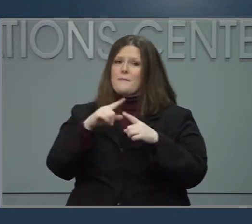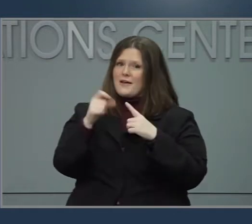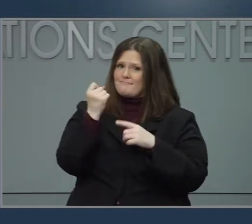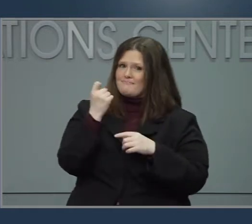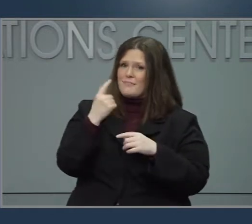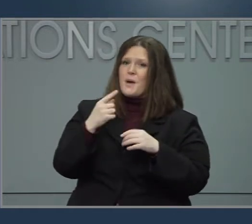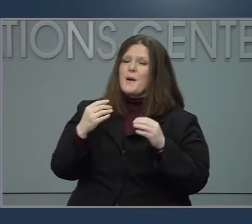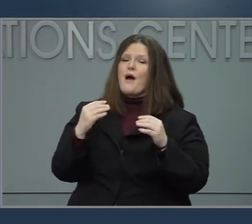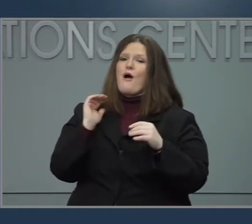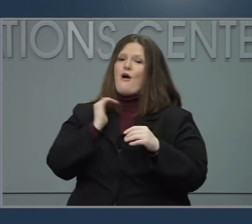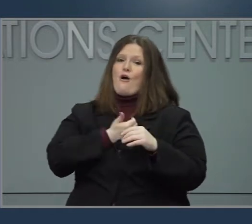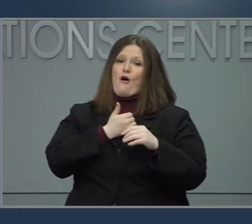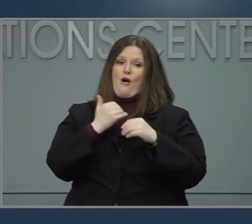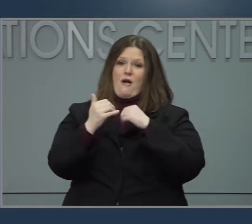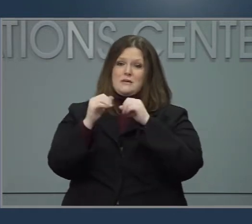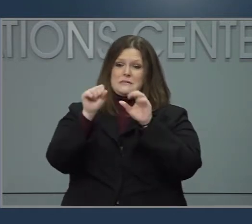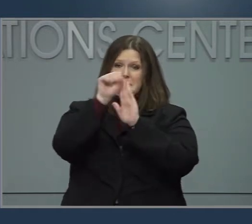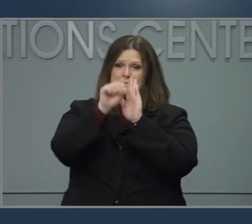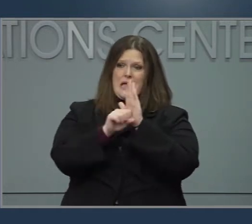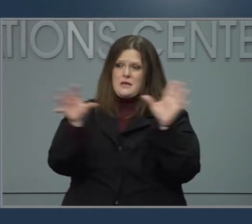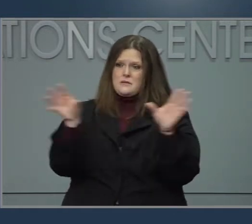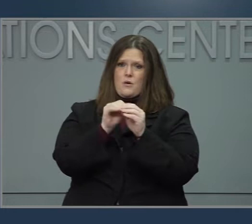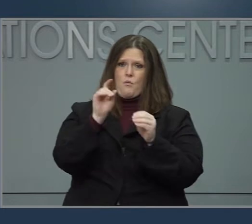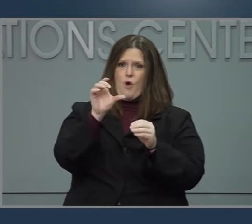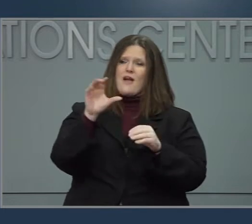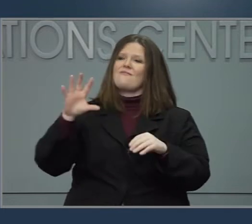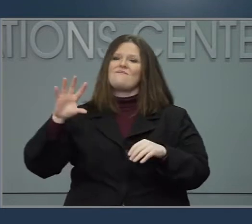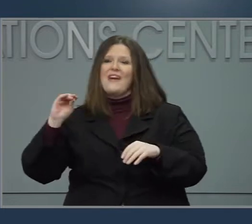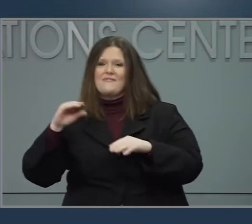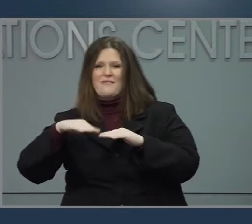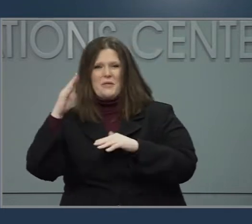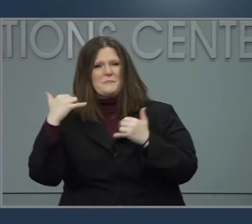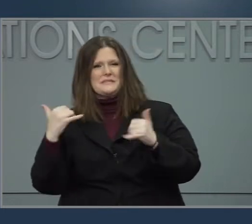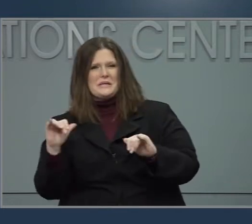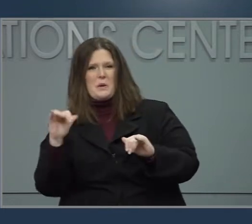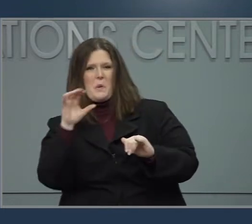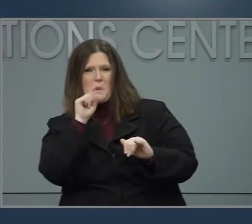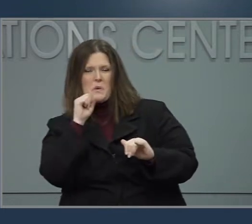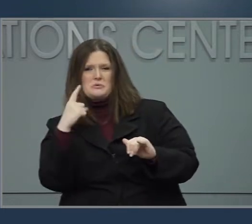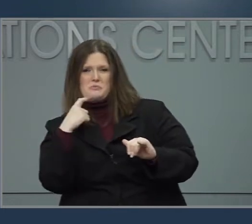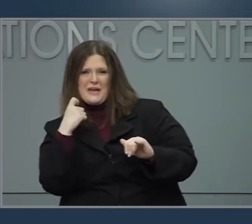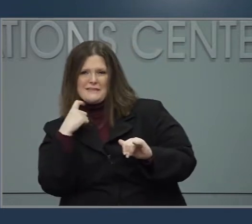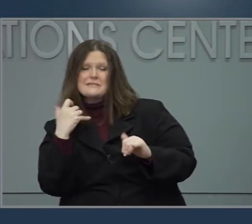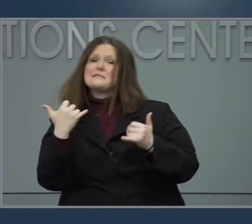la mitad en rojo y naranja, en tanto que vamos mejorando desde el la al se en enero